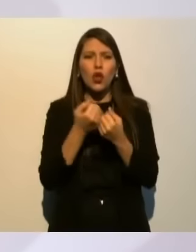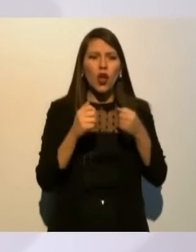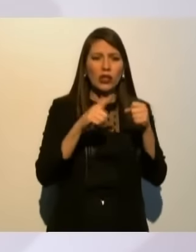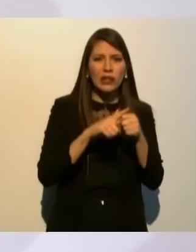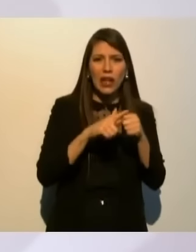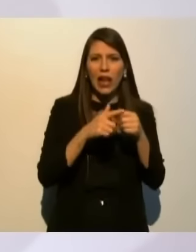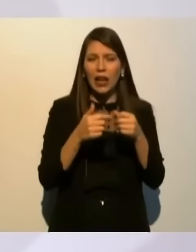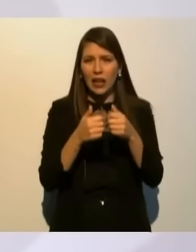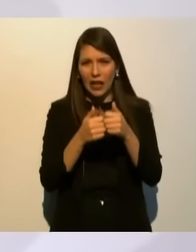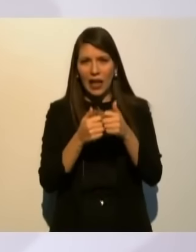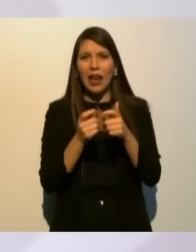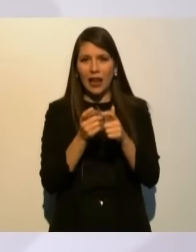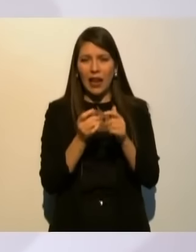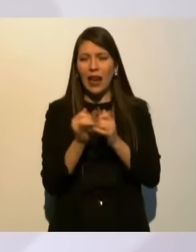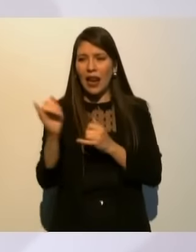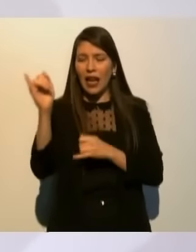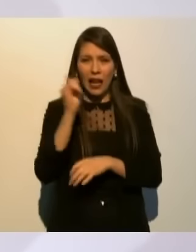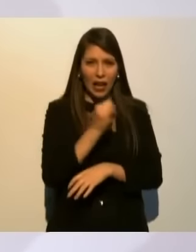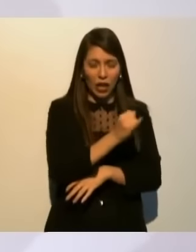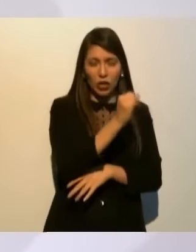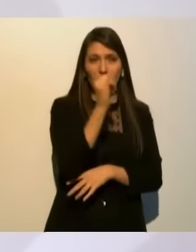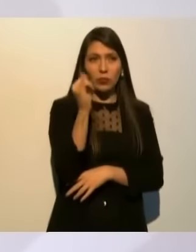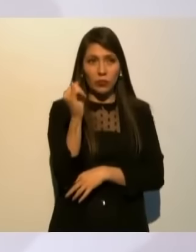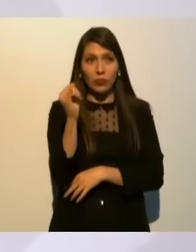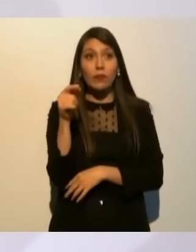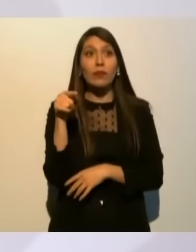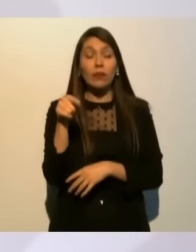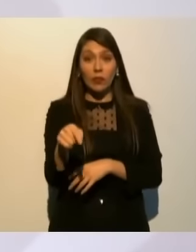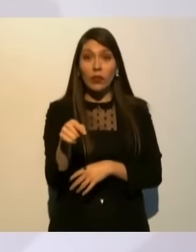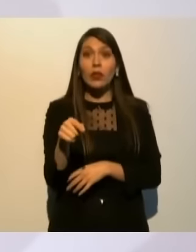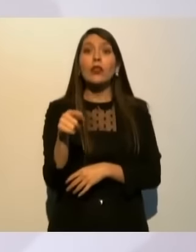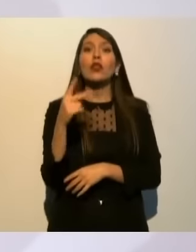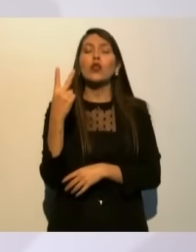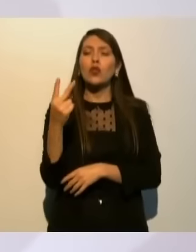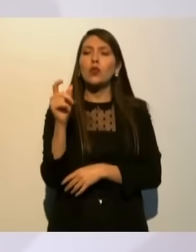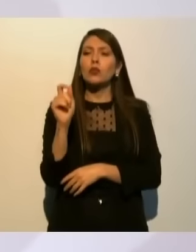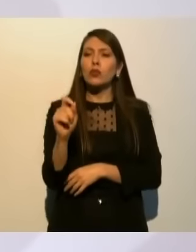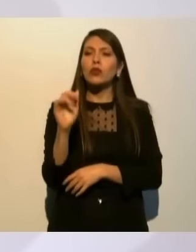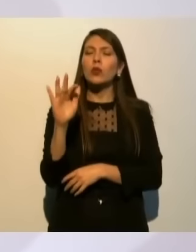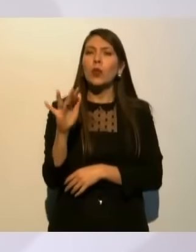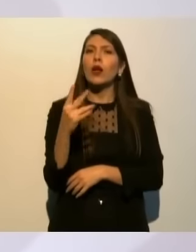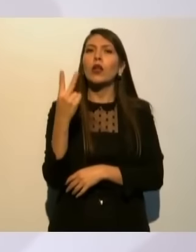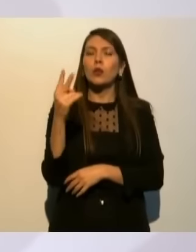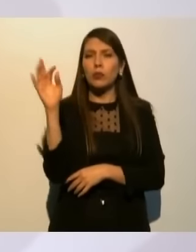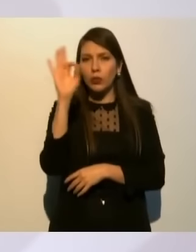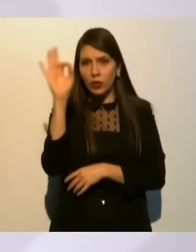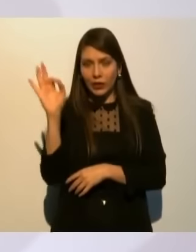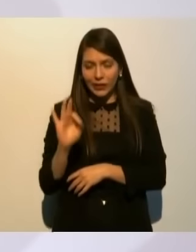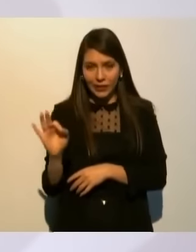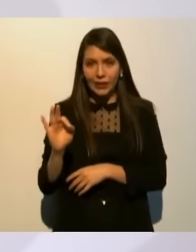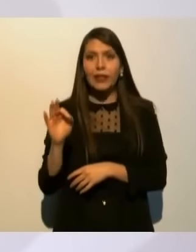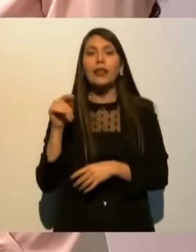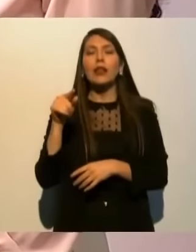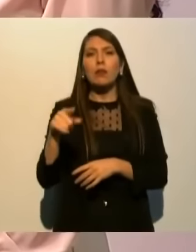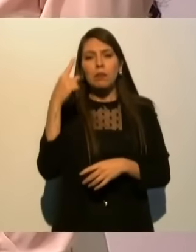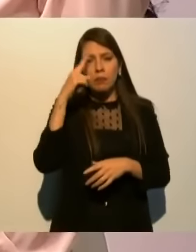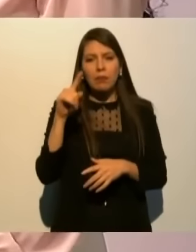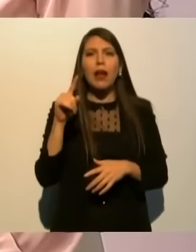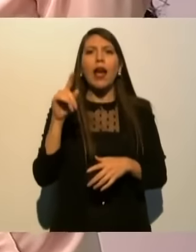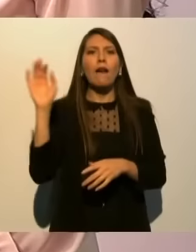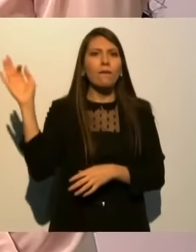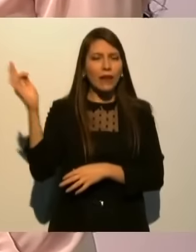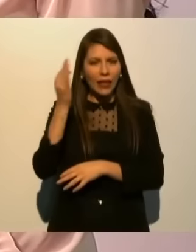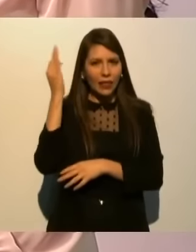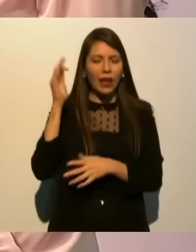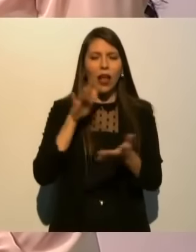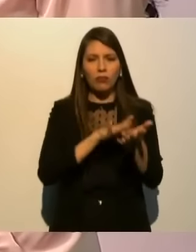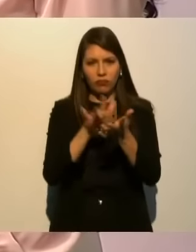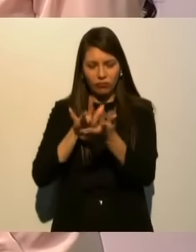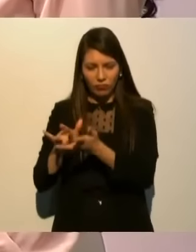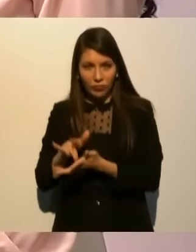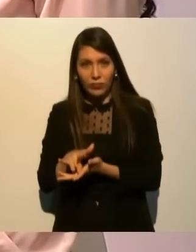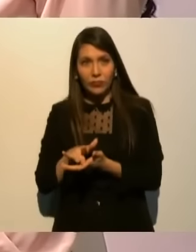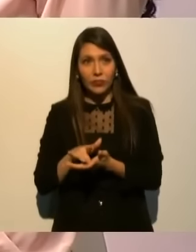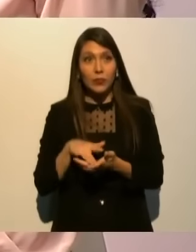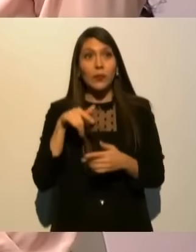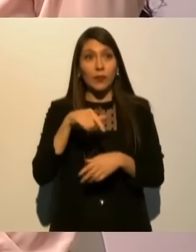constituye el 2.52 por de la recaudación federal participable y para este año de 2025 serán